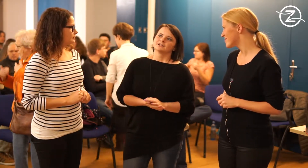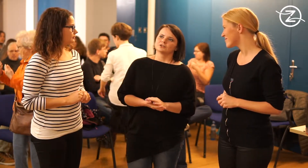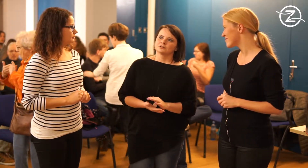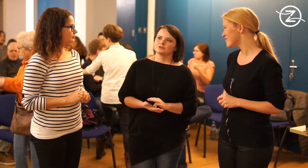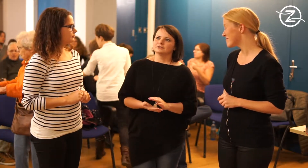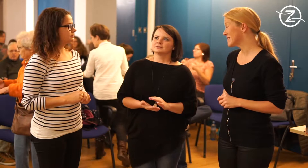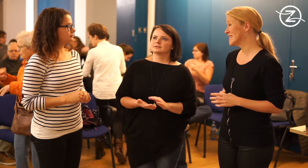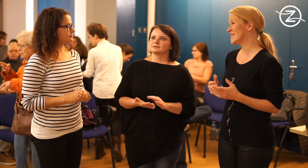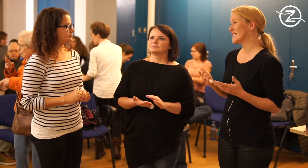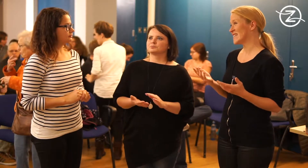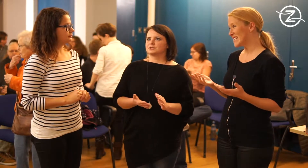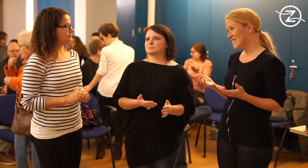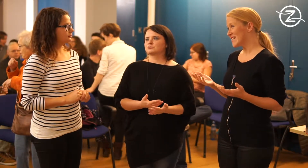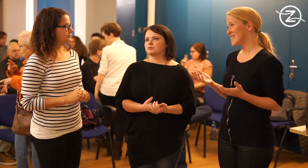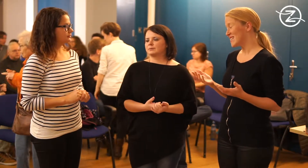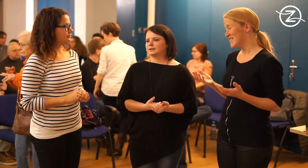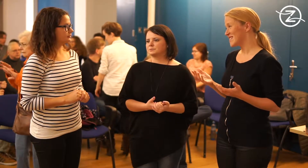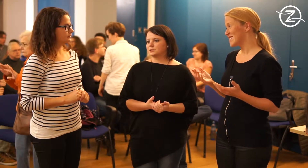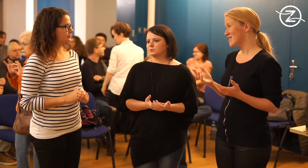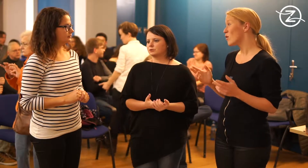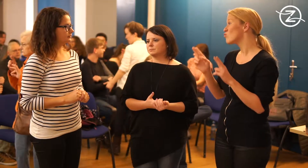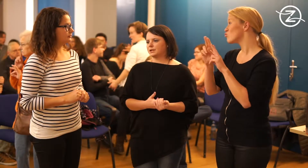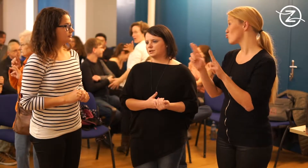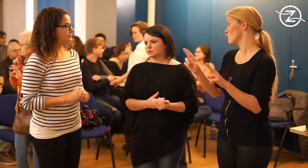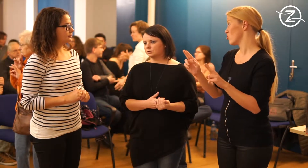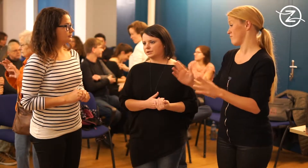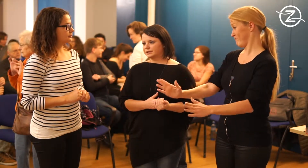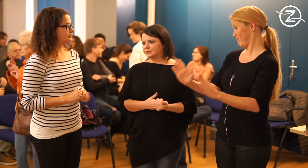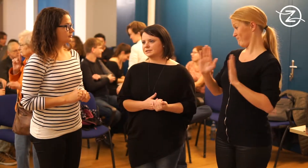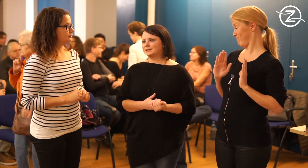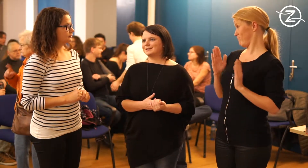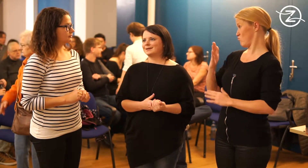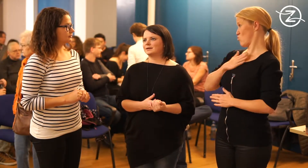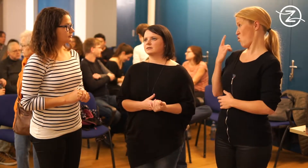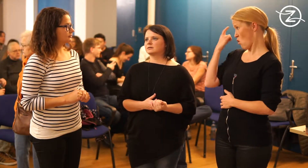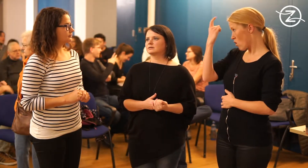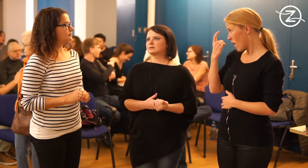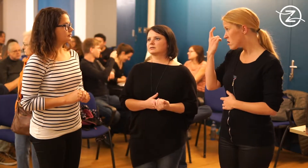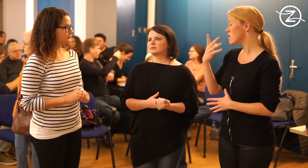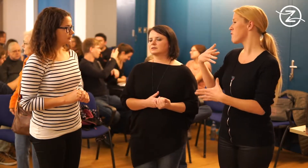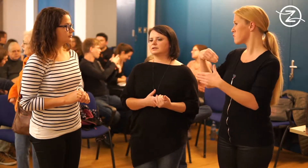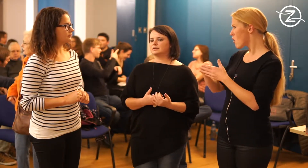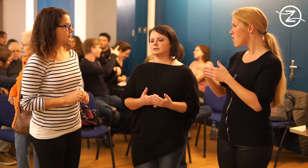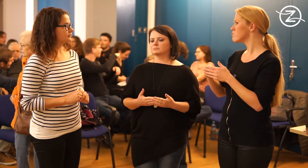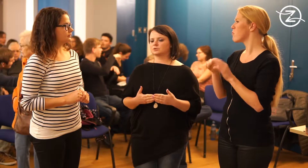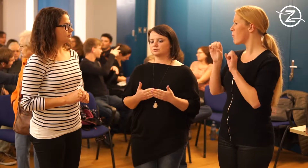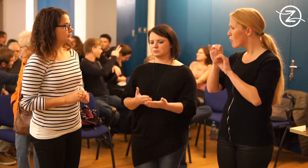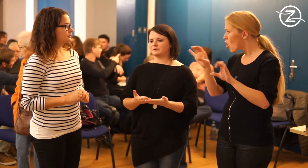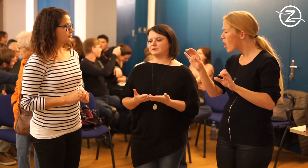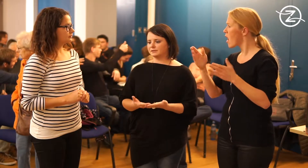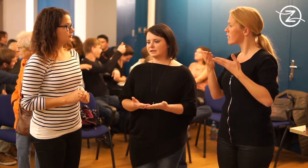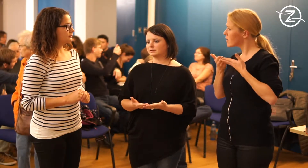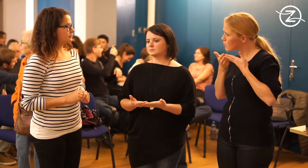Můžete se obrátit na našeho pracovního konzultanta, který se snaží v obdobných situacích pomoct,